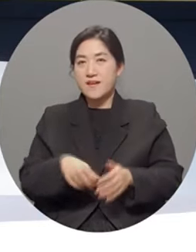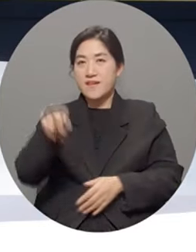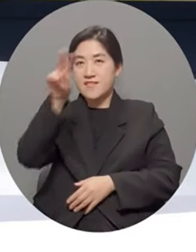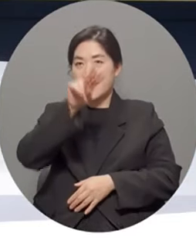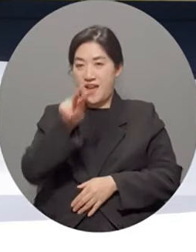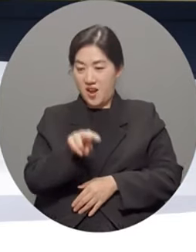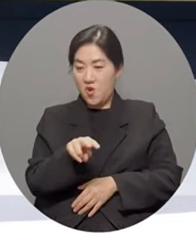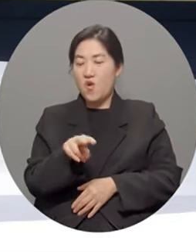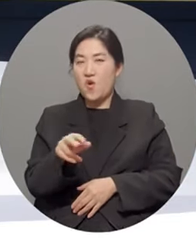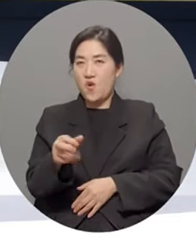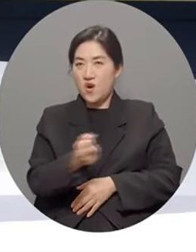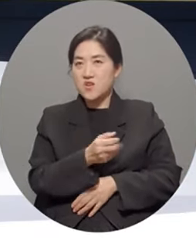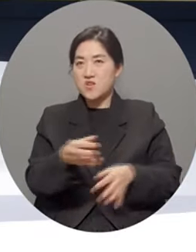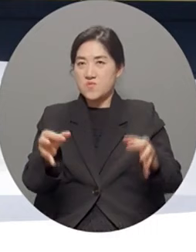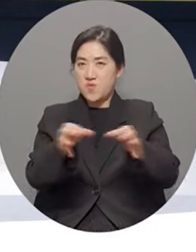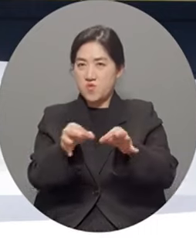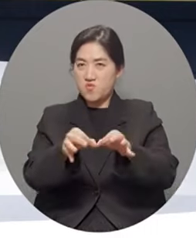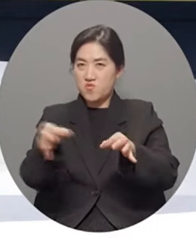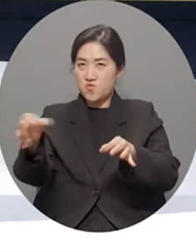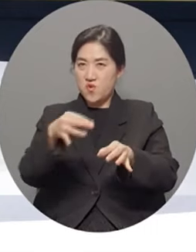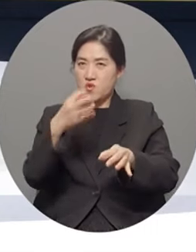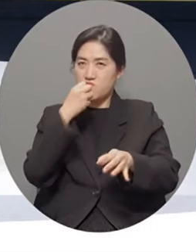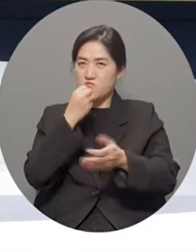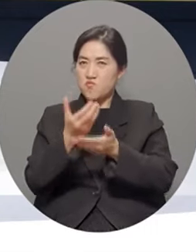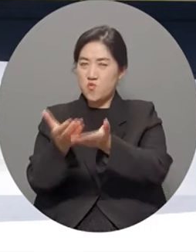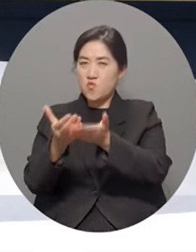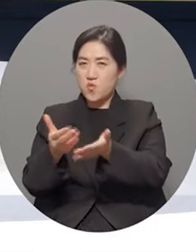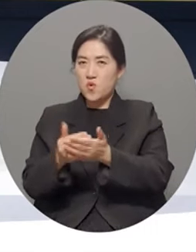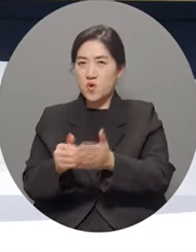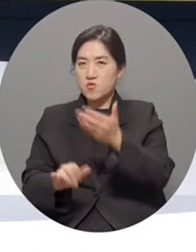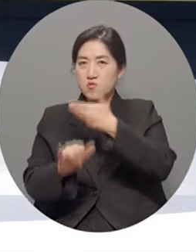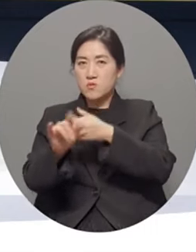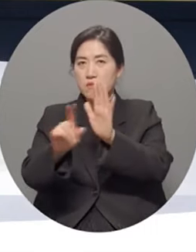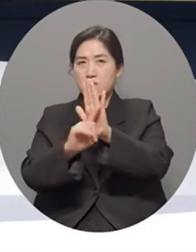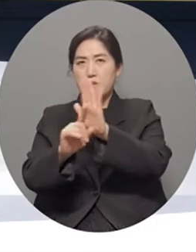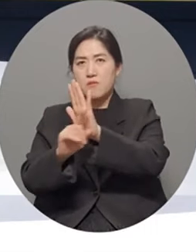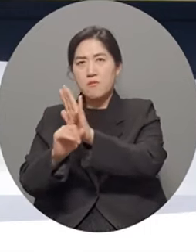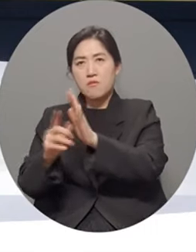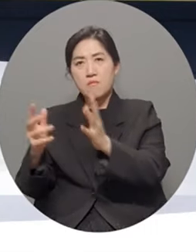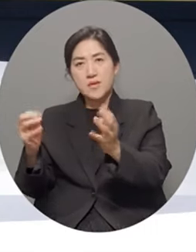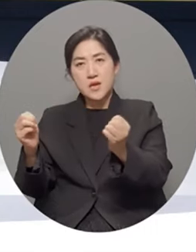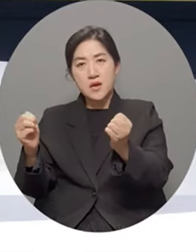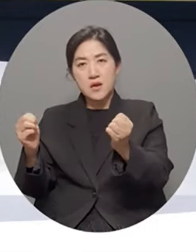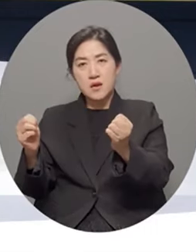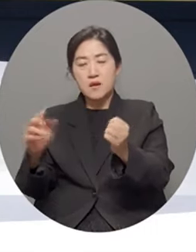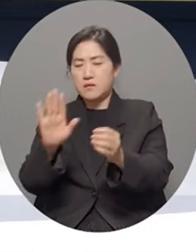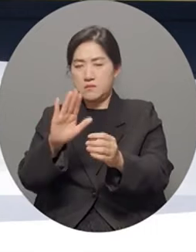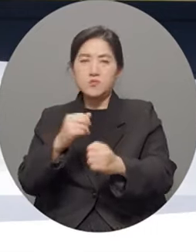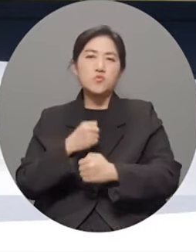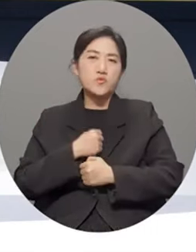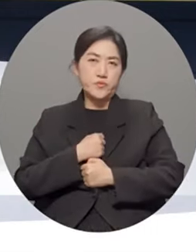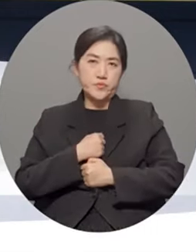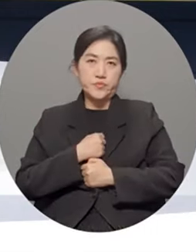(앵커) 최근 미국 증시가 크게 오르면서 달러로 펀드에 투자해서 고수익을 내준다는 유튜브 광고가 많이 나오고 있습니다.